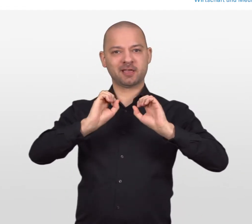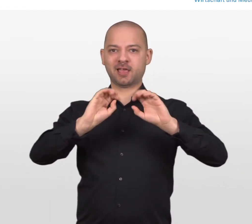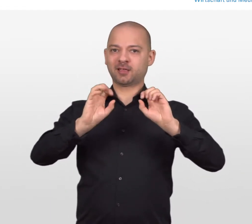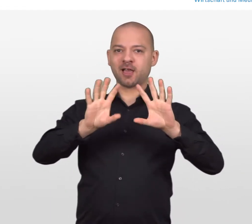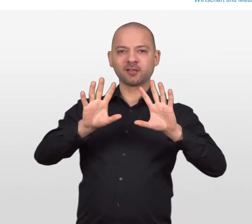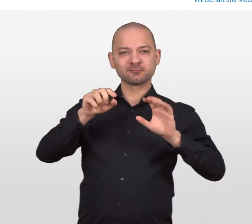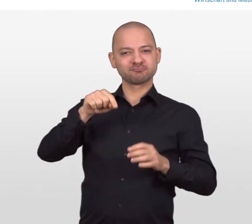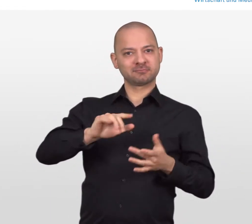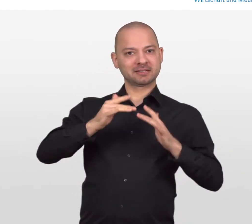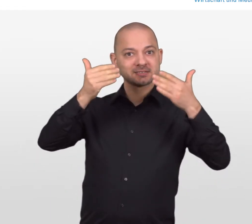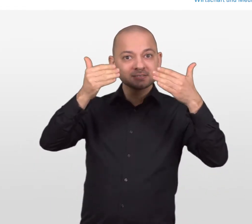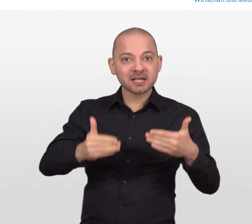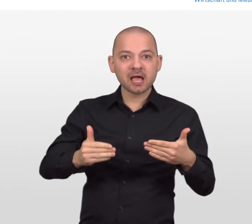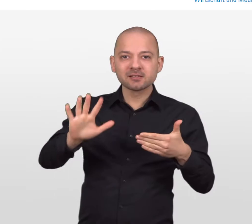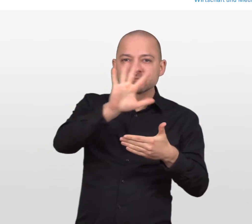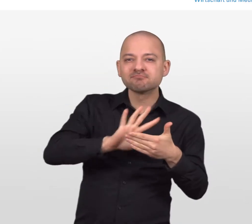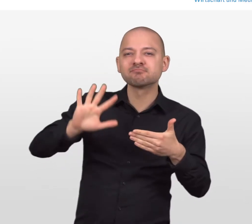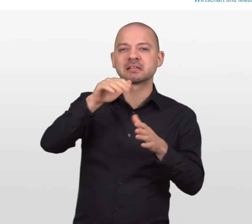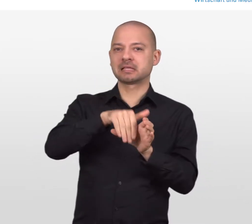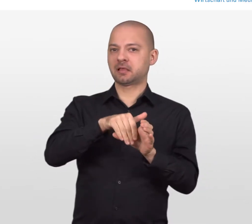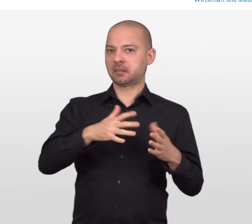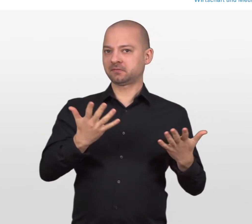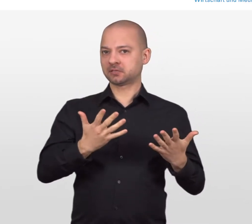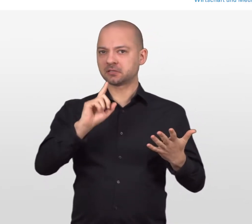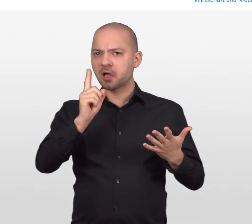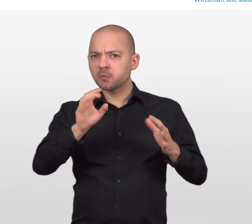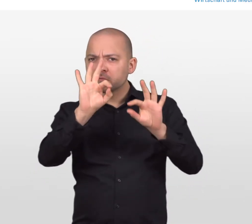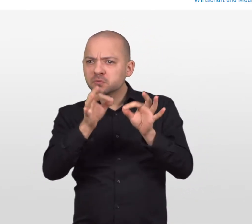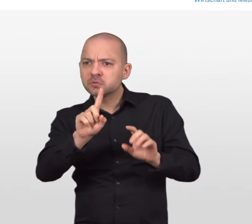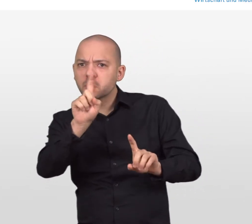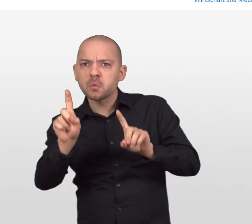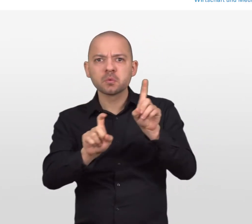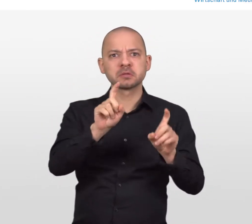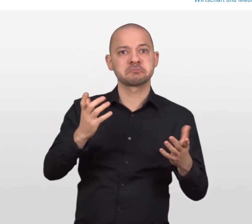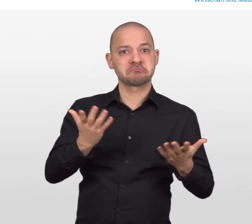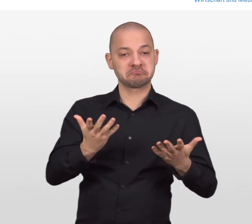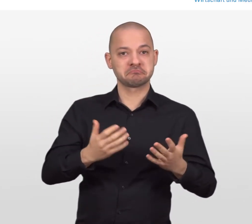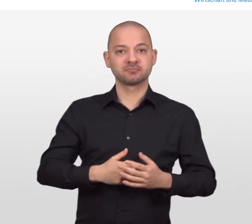den Inhalt und die Funktion dieser Internetseite darstellen.